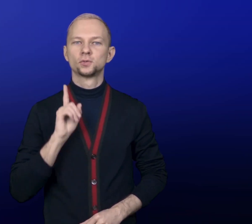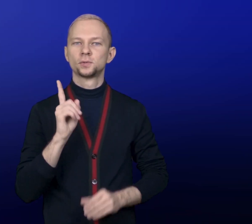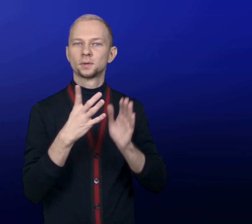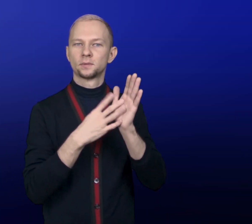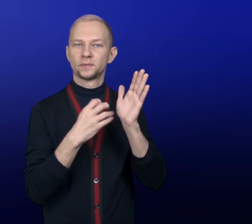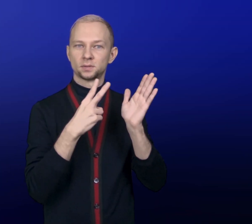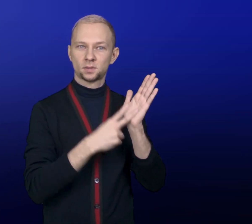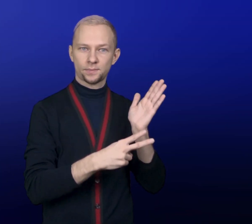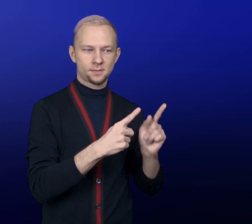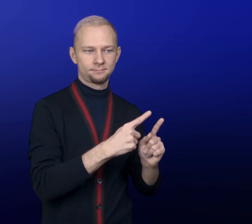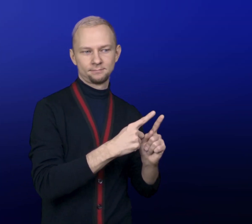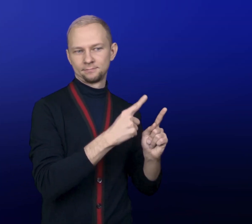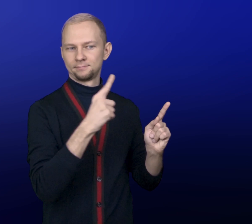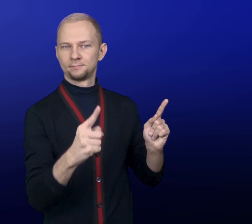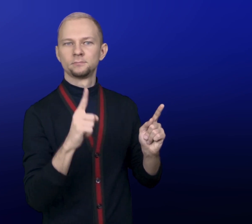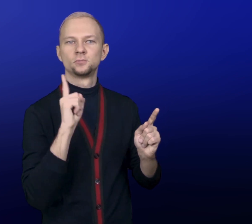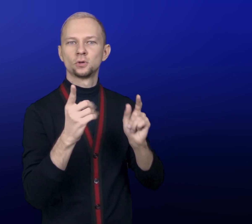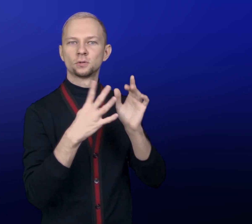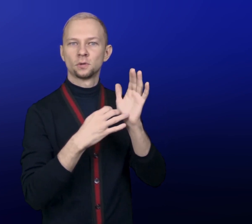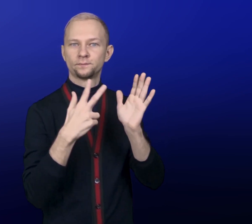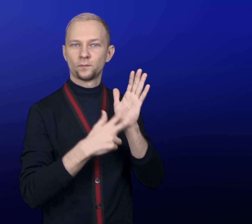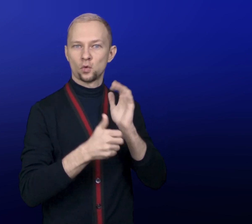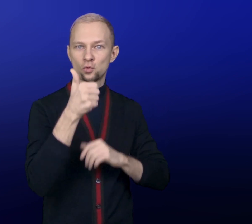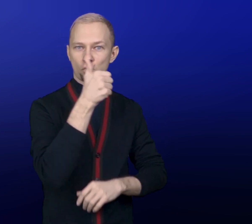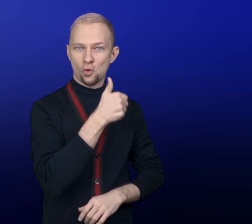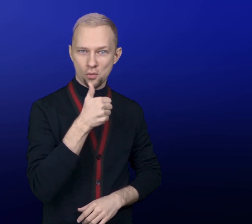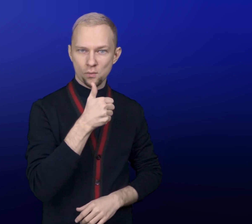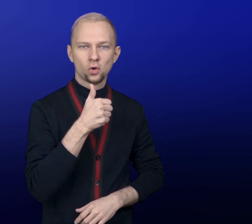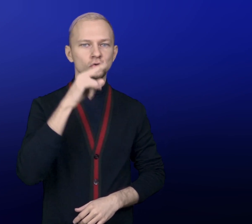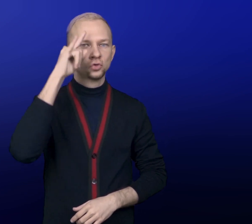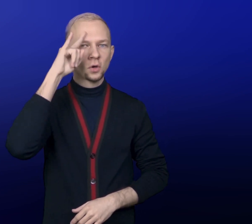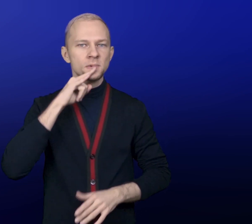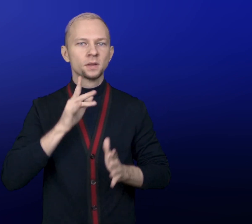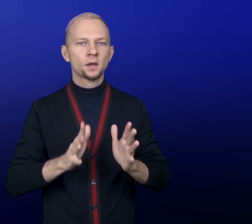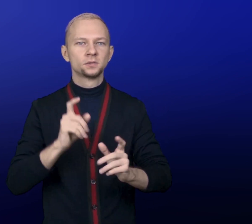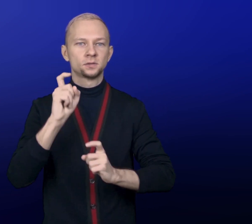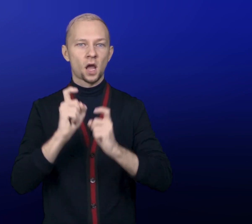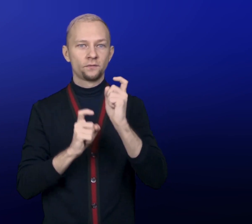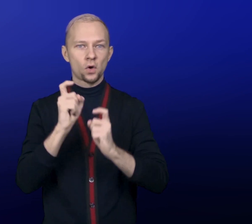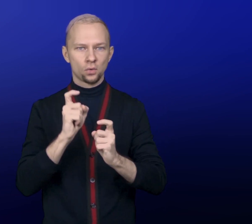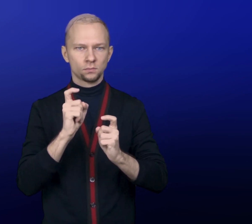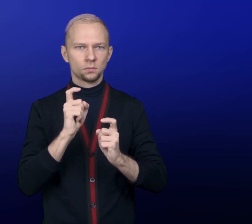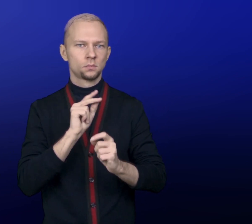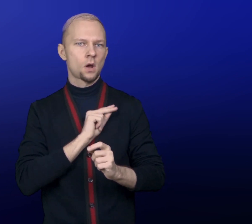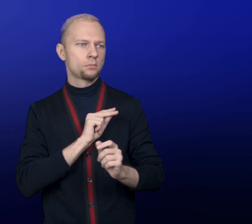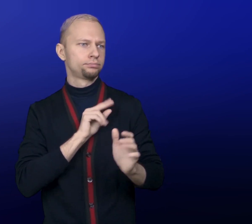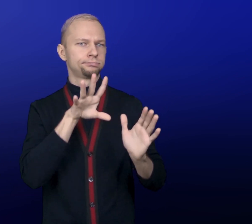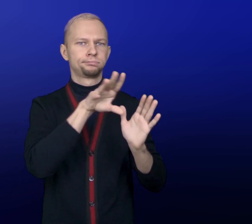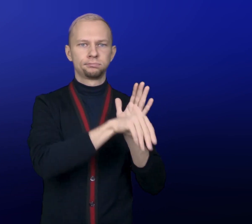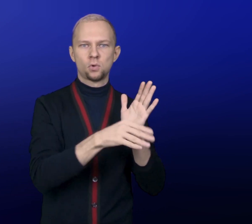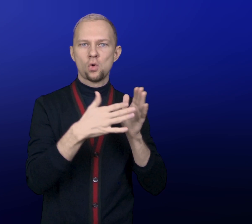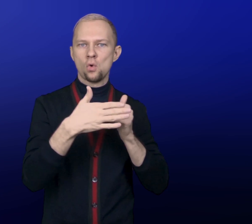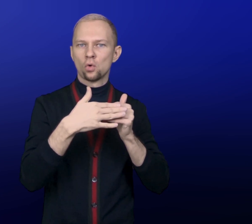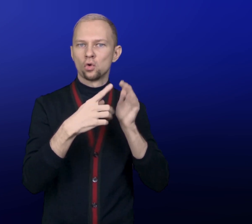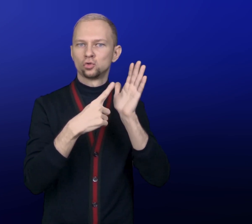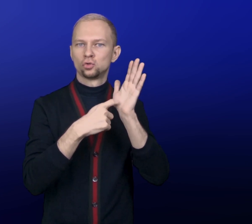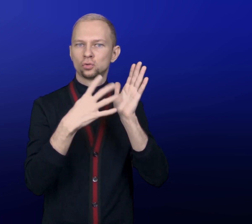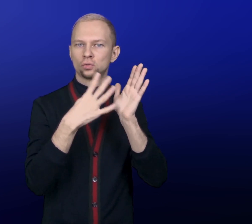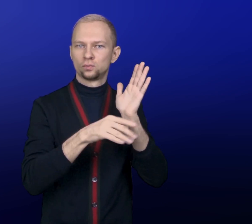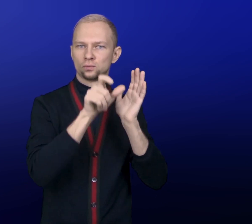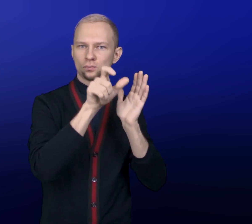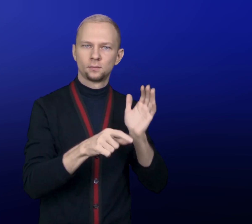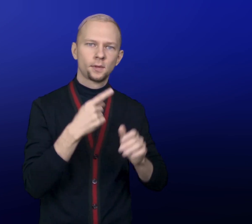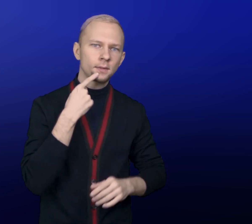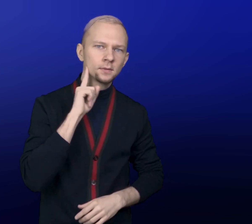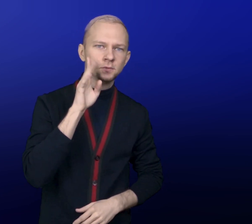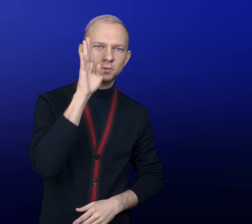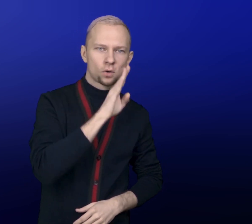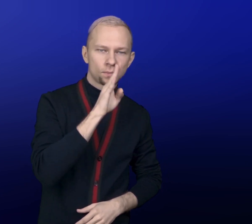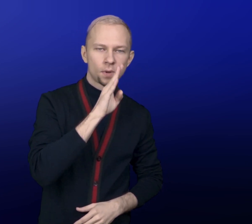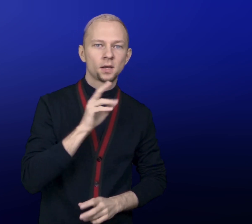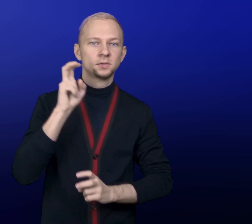В 1970–80-е годы на ЧТЗ работало около 690,